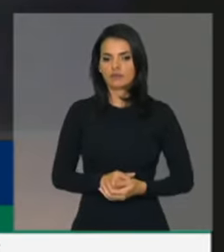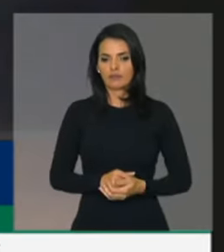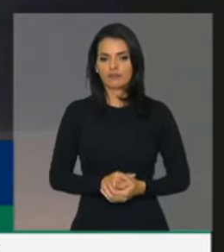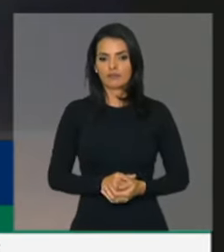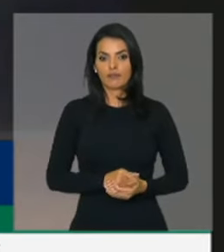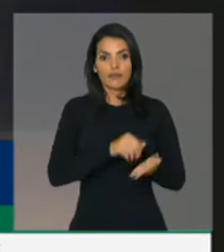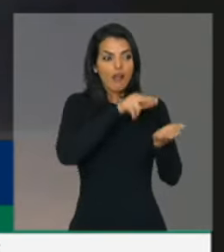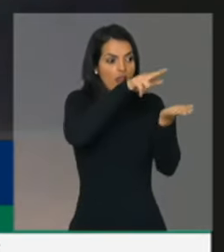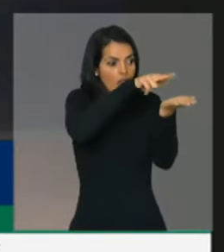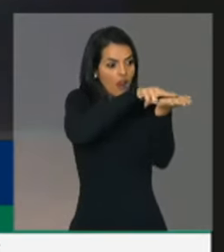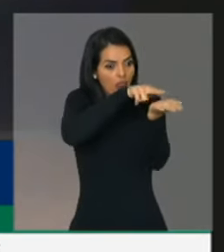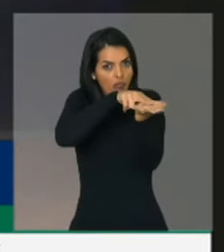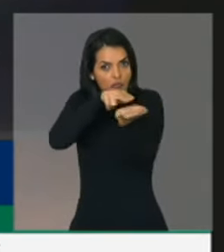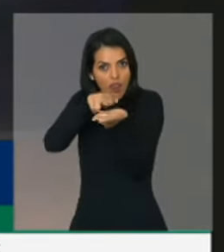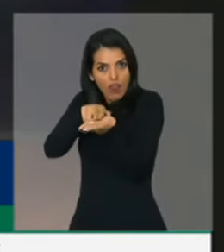CLÍNICOS EM ENTIDADES